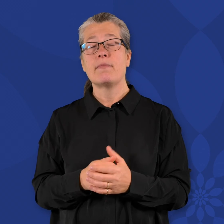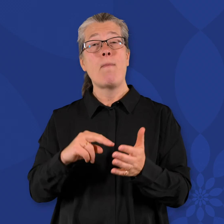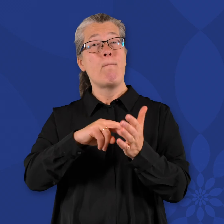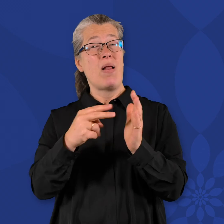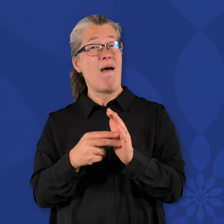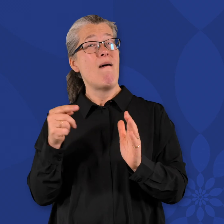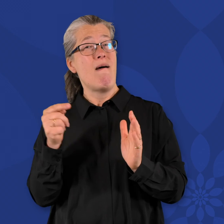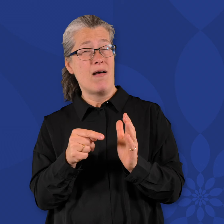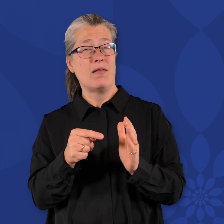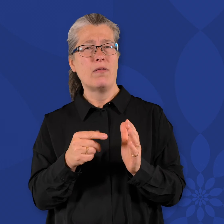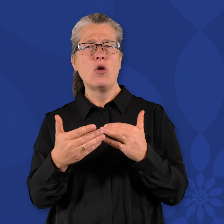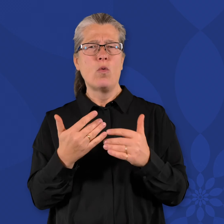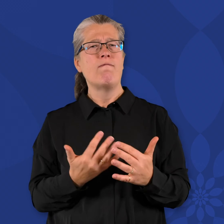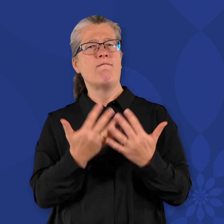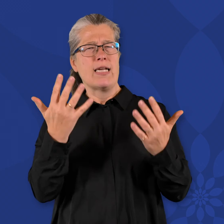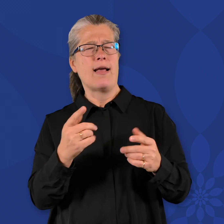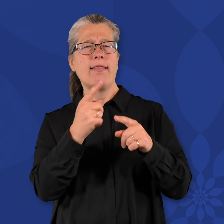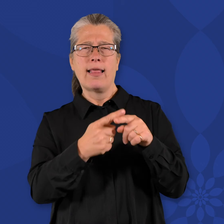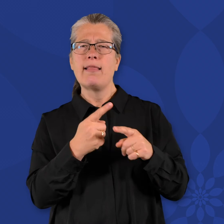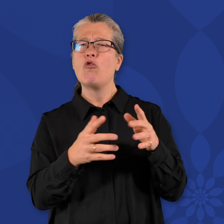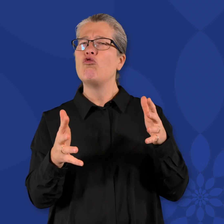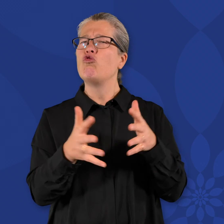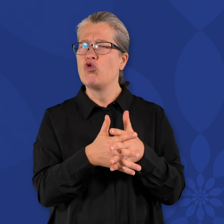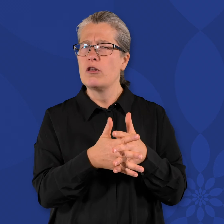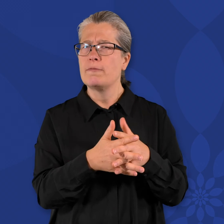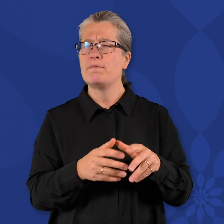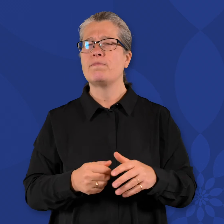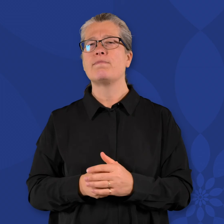Flera preciseringar i planen.